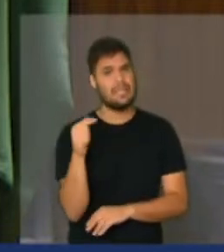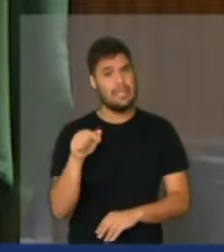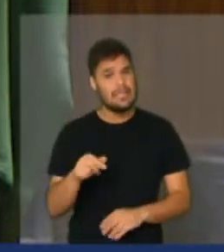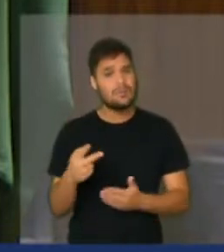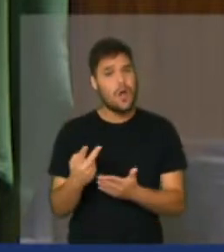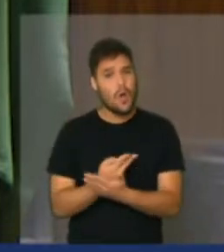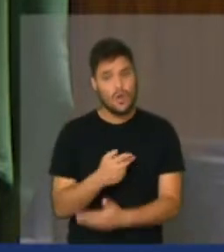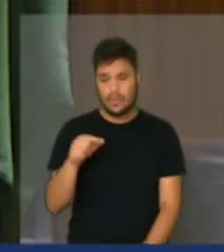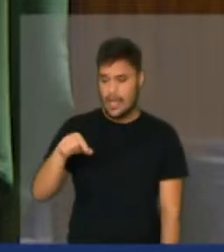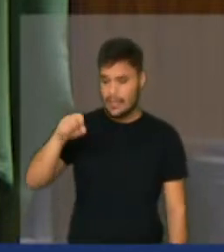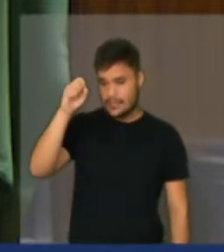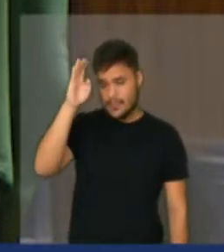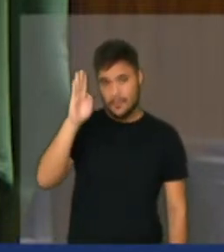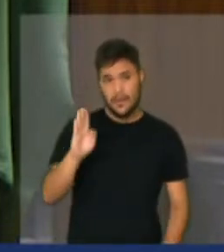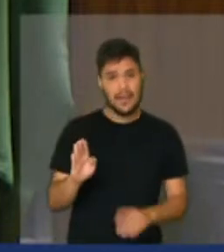ESCANDALOSO PENSAR QUE ISSO ACONTECE NUM BRASIL EM QUE